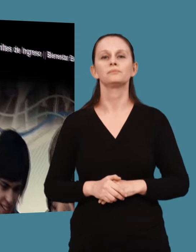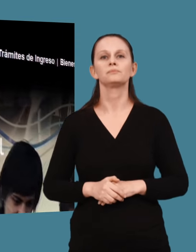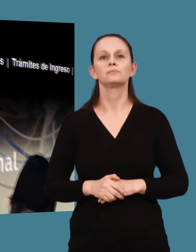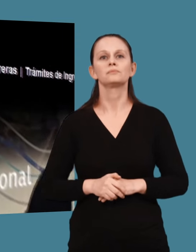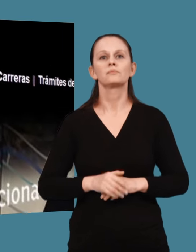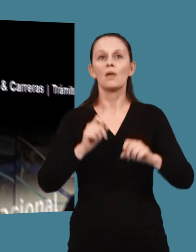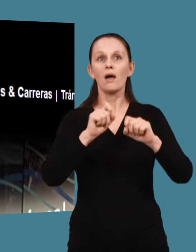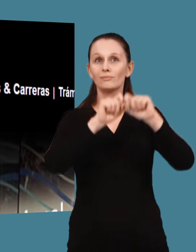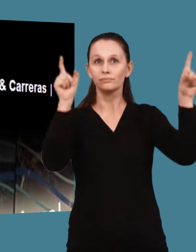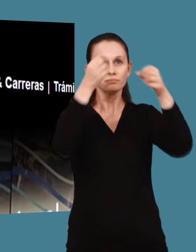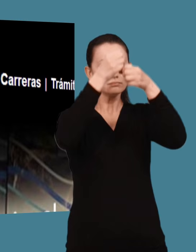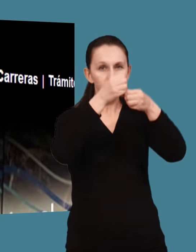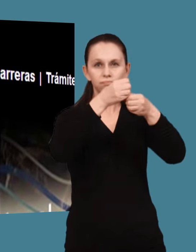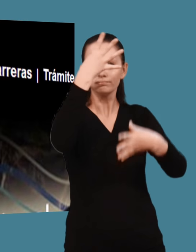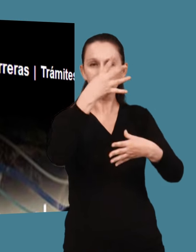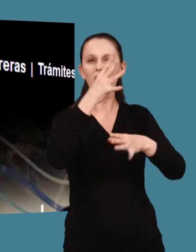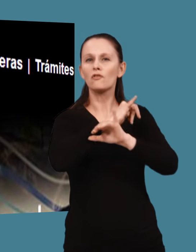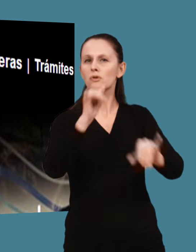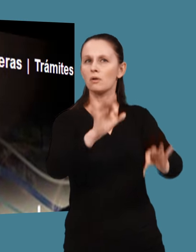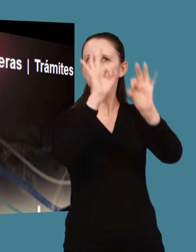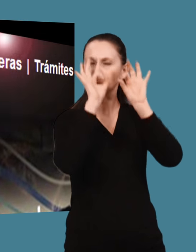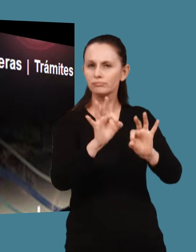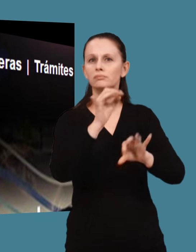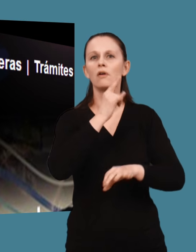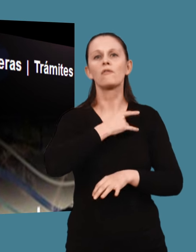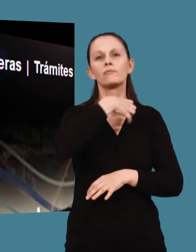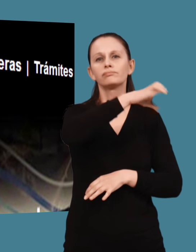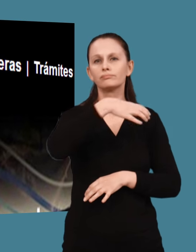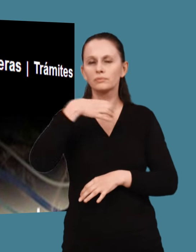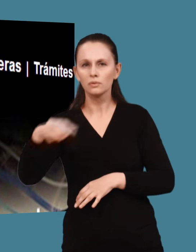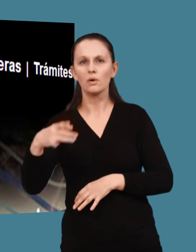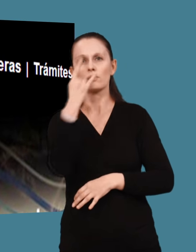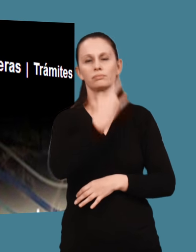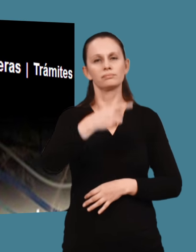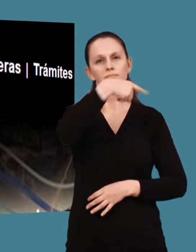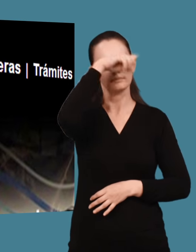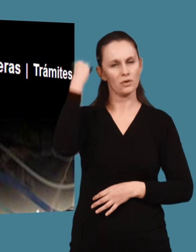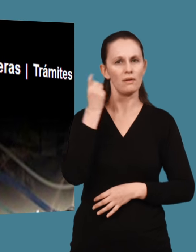Vas a encontrar información completa y de todas las facultades de la Universidad Nacional de Entre Ríos.